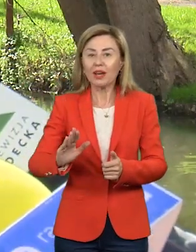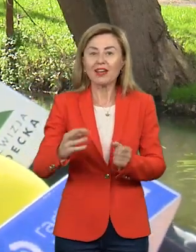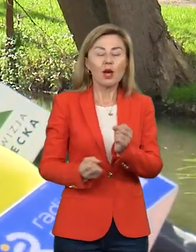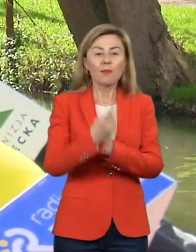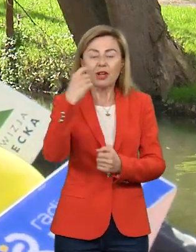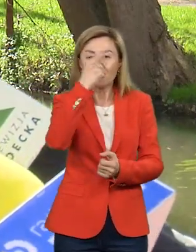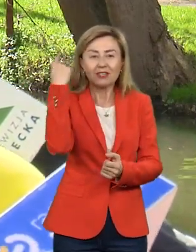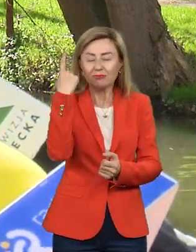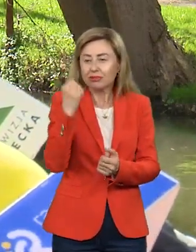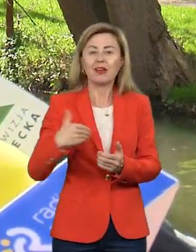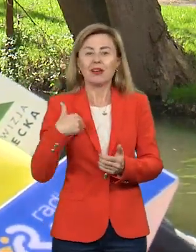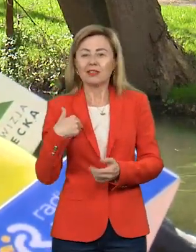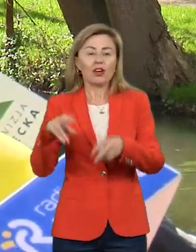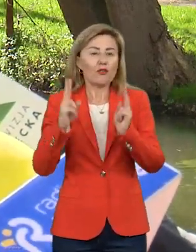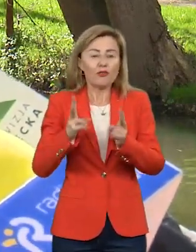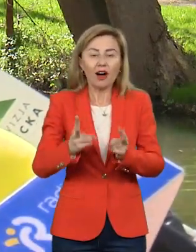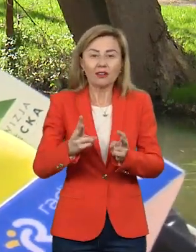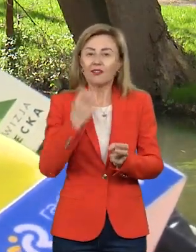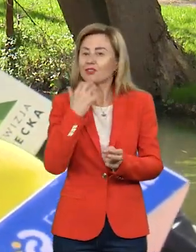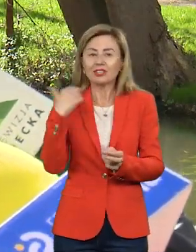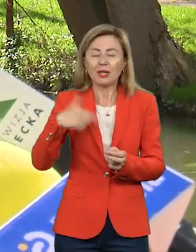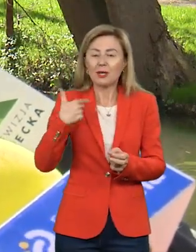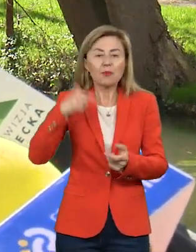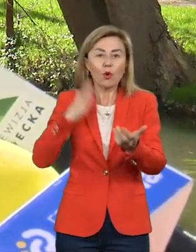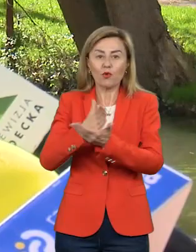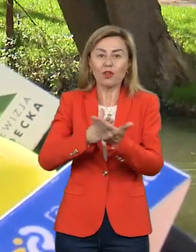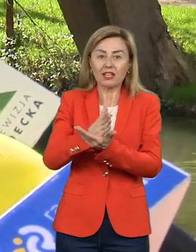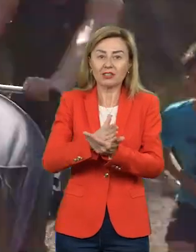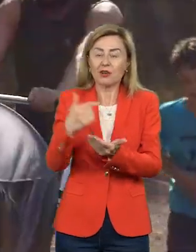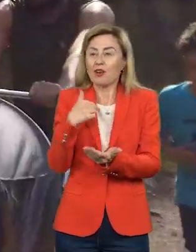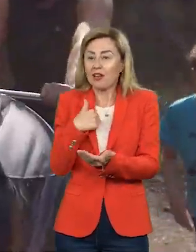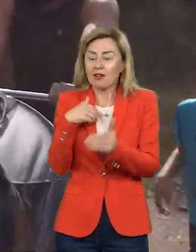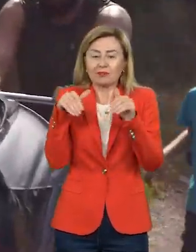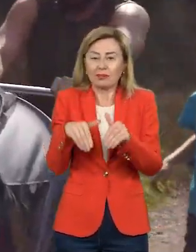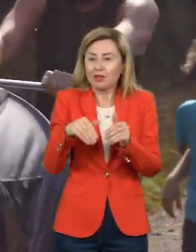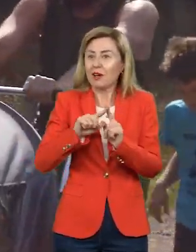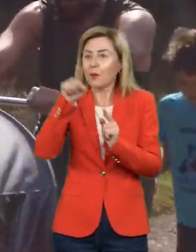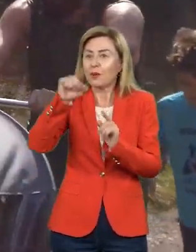taki fakt, że one nie wierzyły, że z takiej aktywności mogą skorzystać.